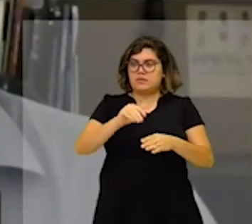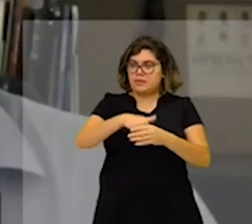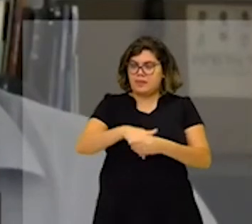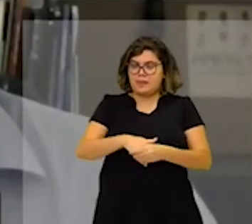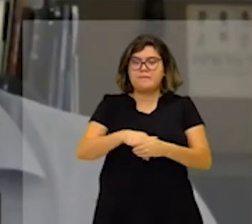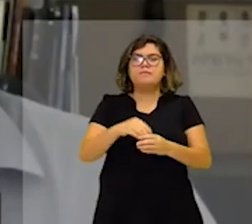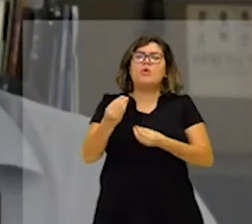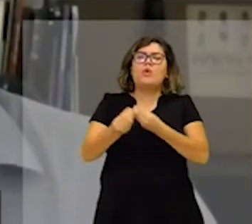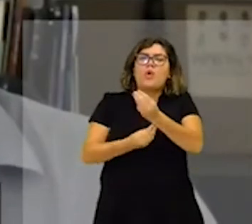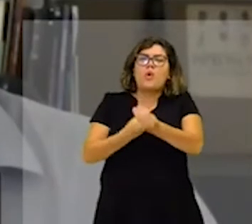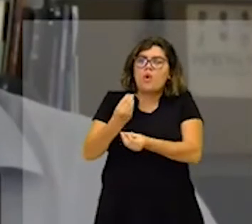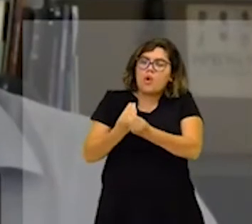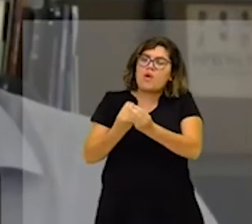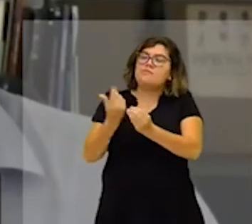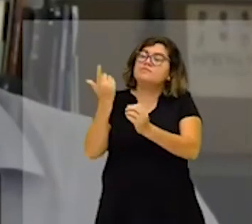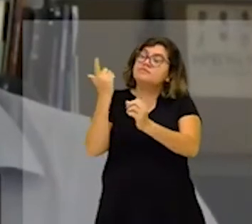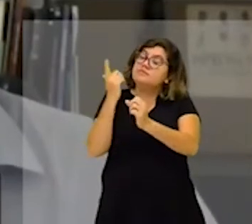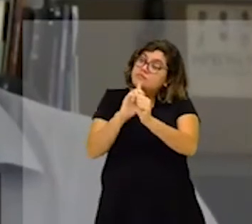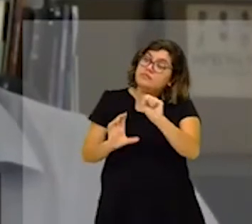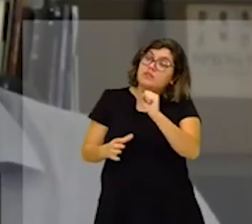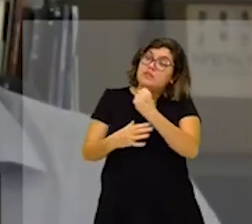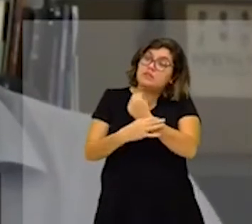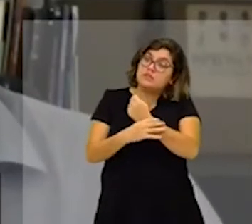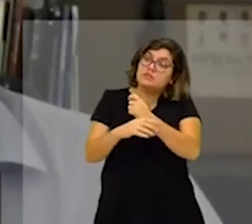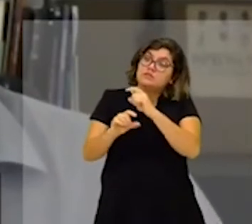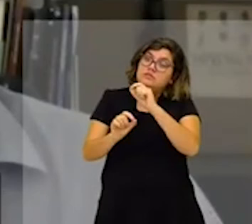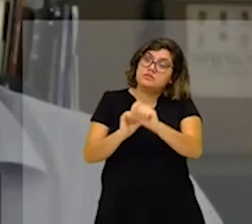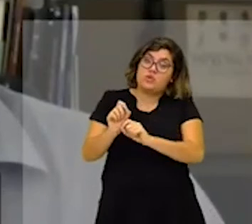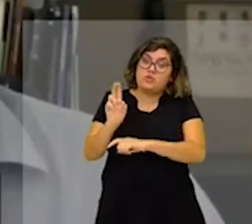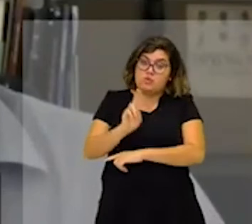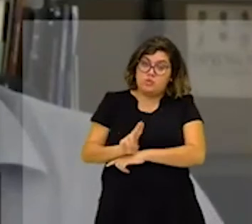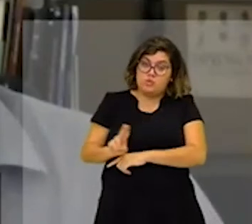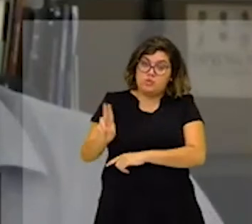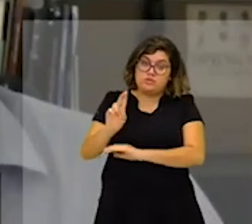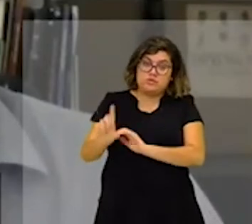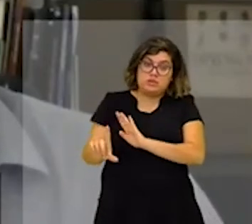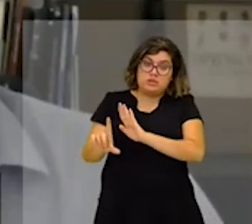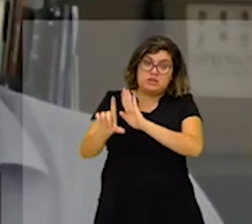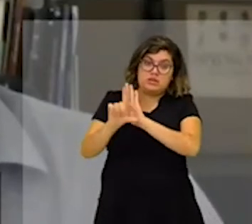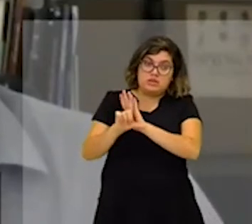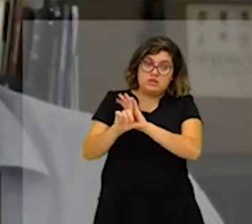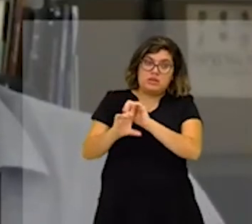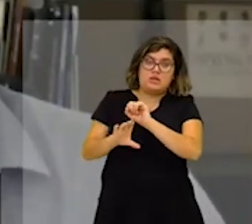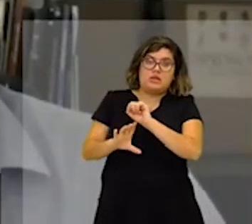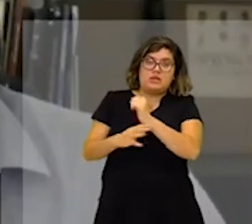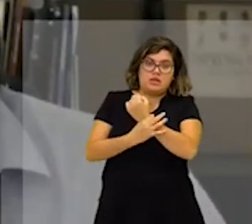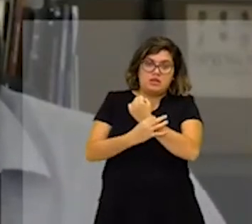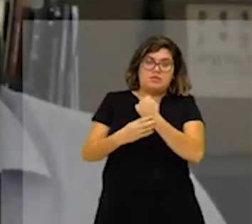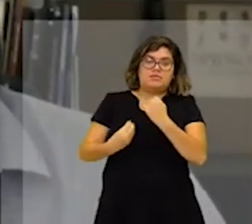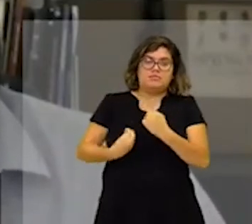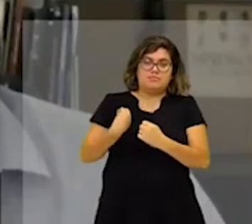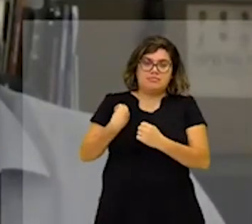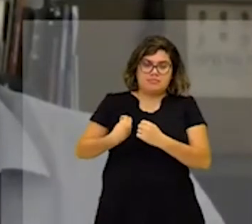então assegurar que o recurso que a lei é a segura está indo para o ele para negro e